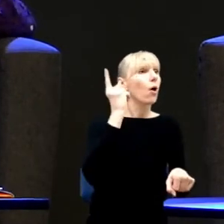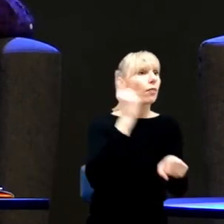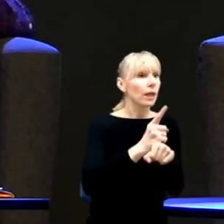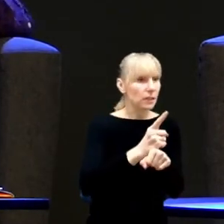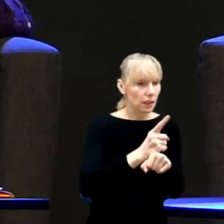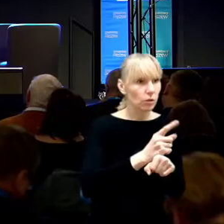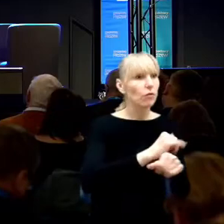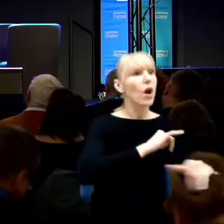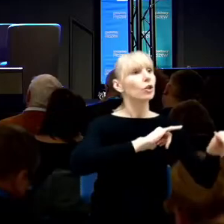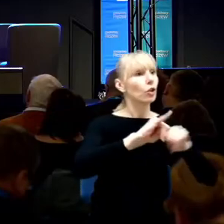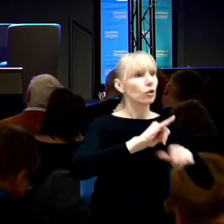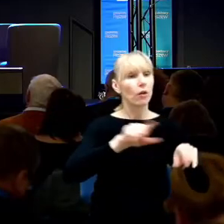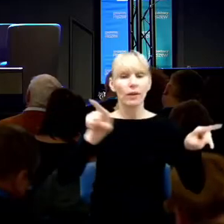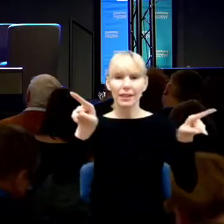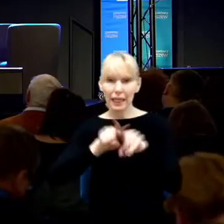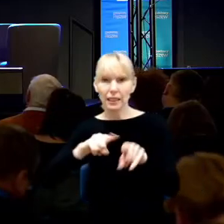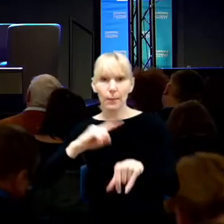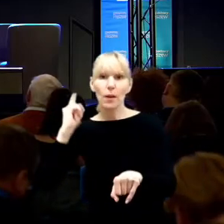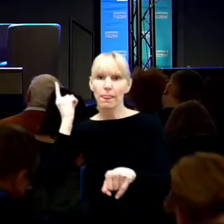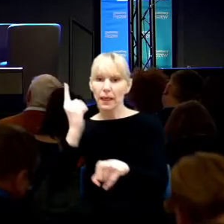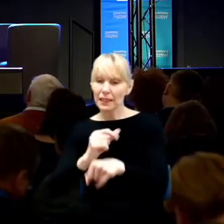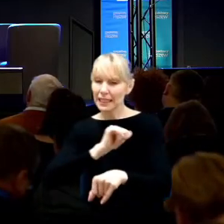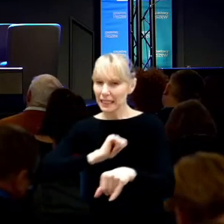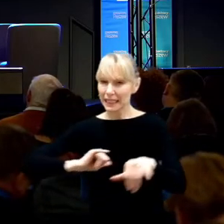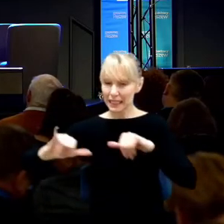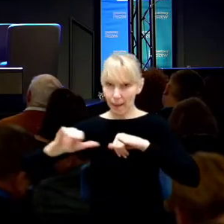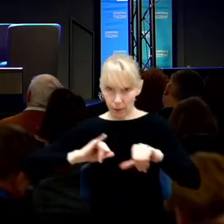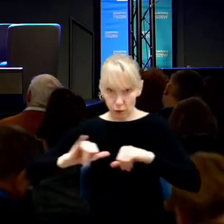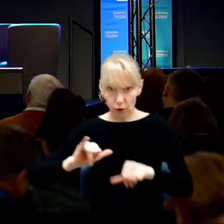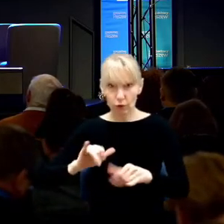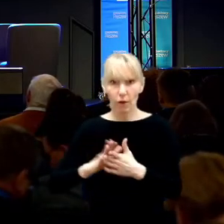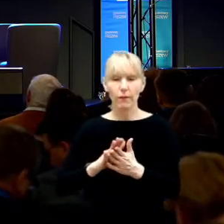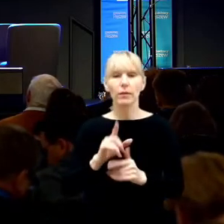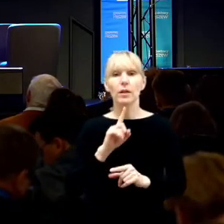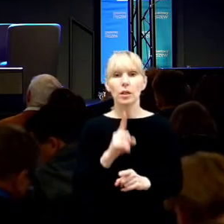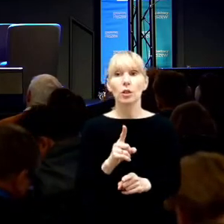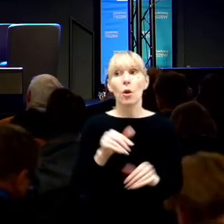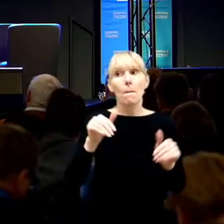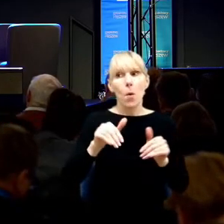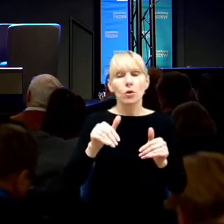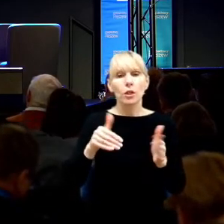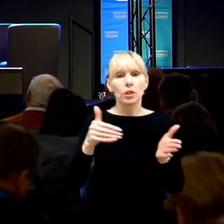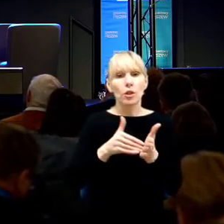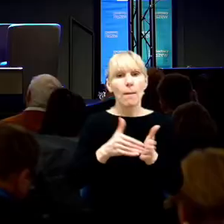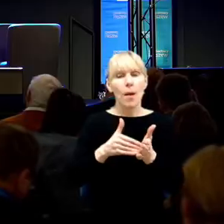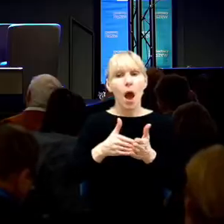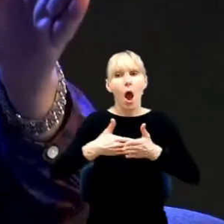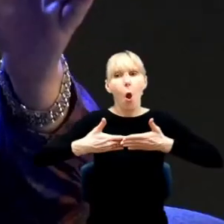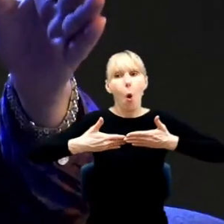żeby być może otworzyć ścieżkę do poszerzenia,